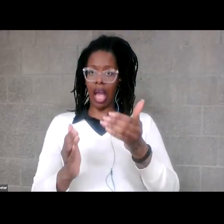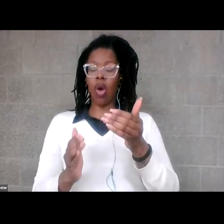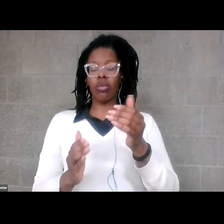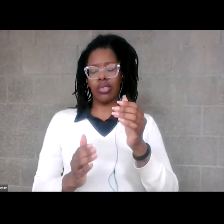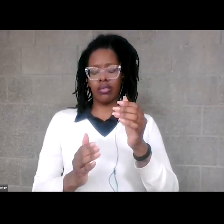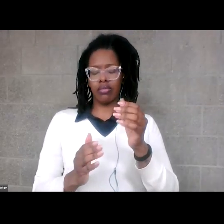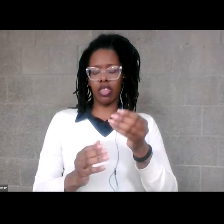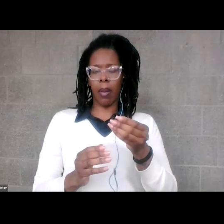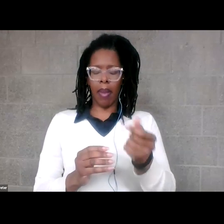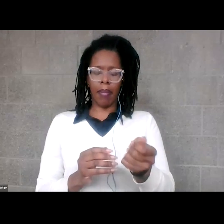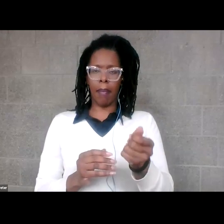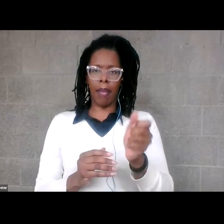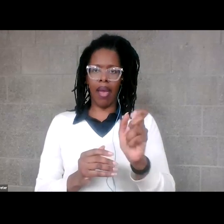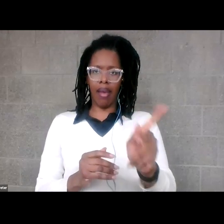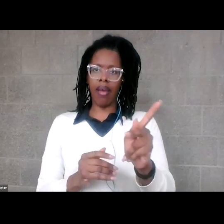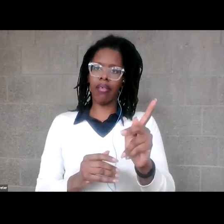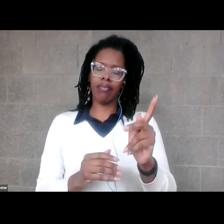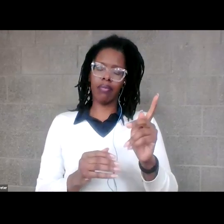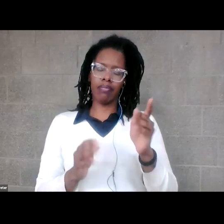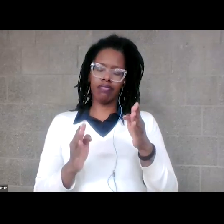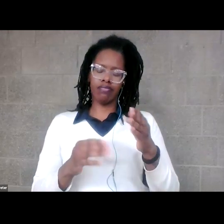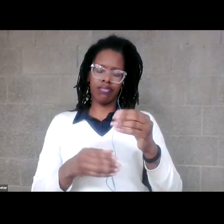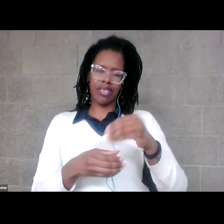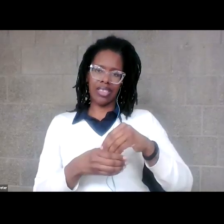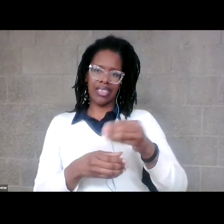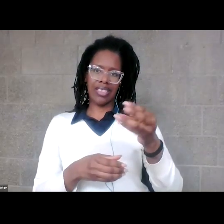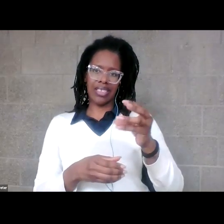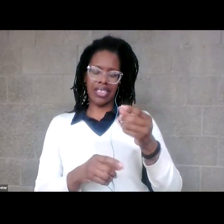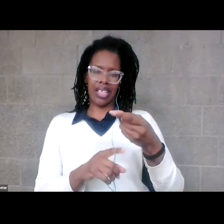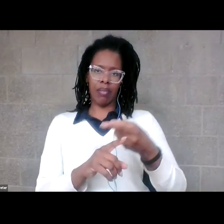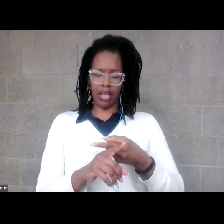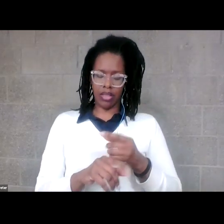Un aumento reciente para mejorar cómo la agencia atiende a los clientes